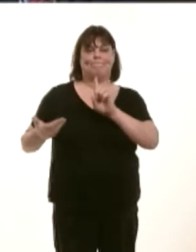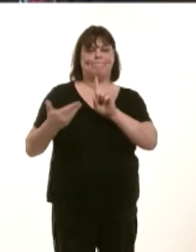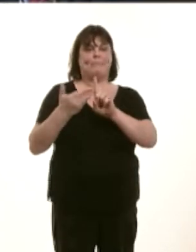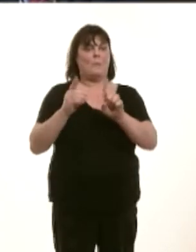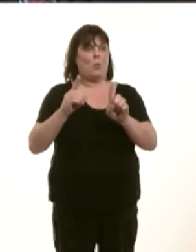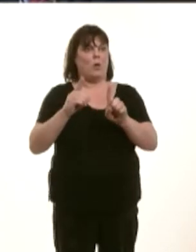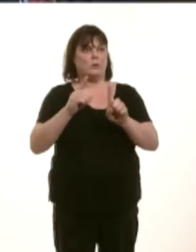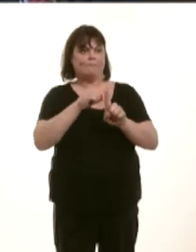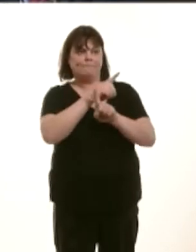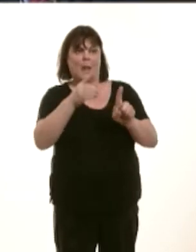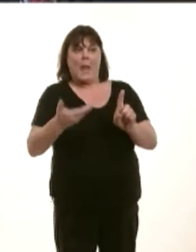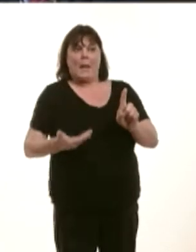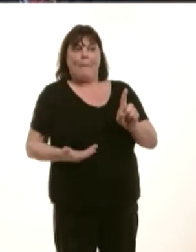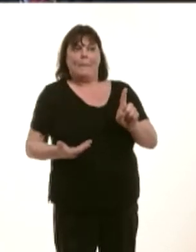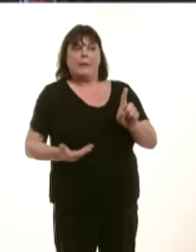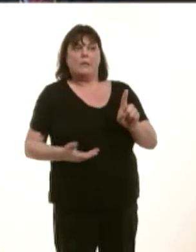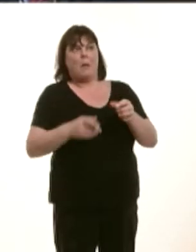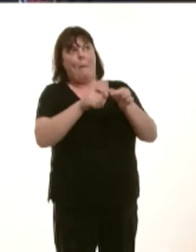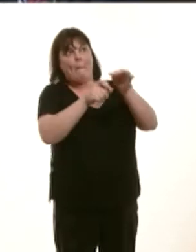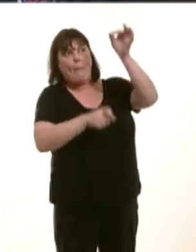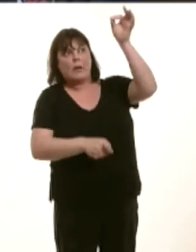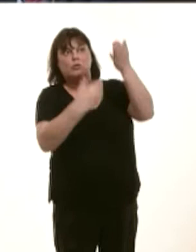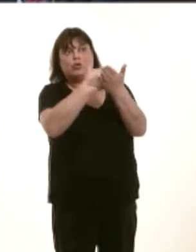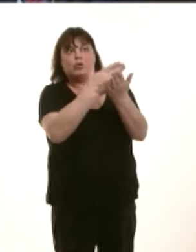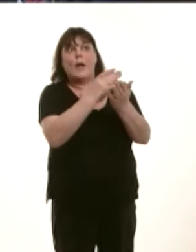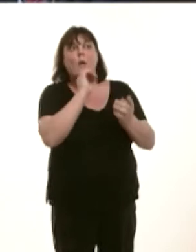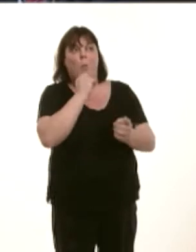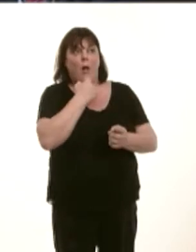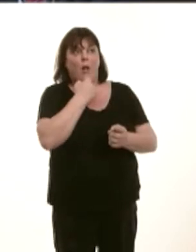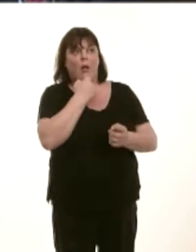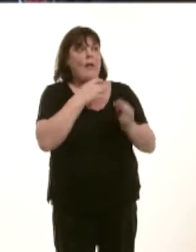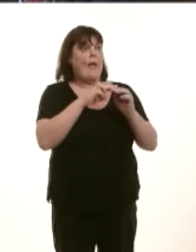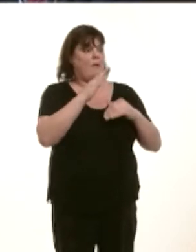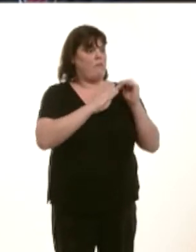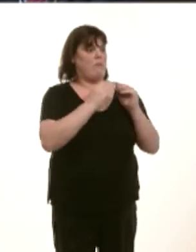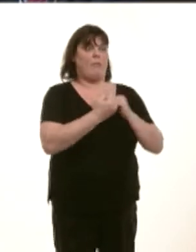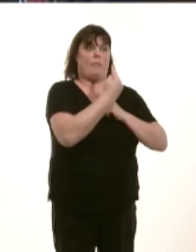nhwín adeiladu eu rhai eu hunain, a sicrhau, wrth gwrs, drwy wneud hynny, bod y costau